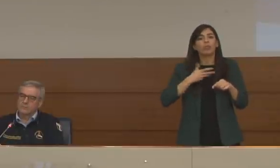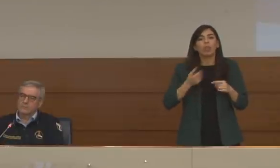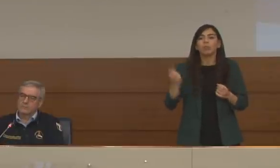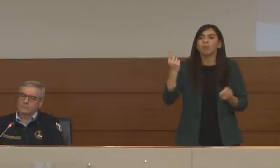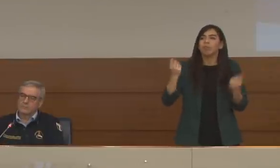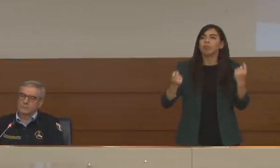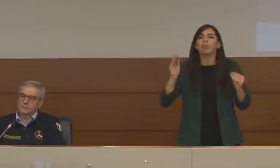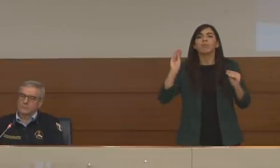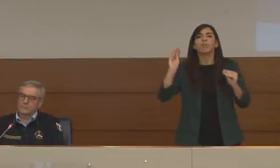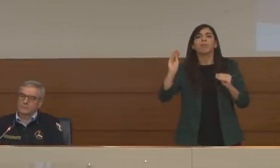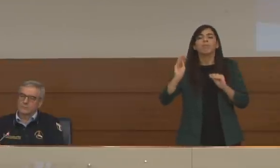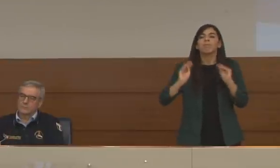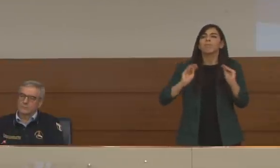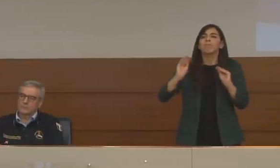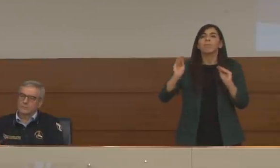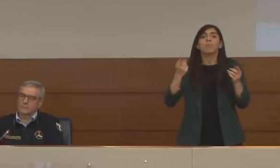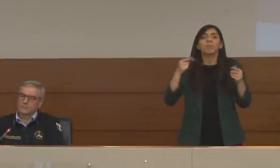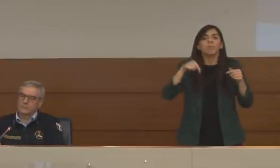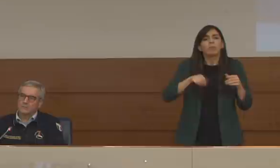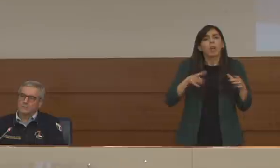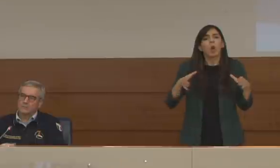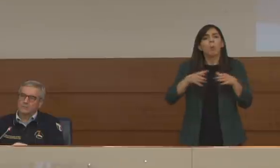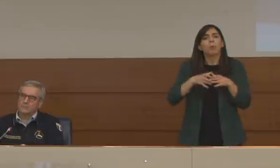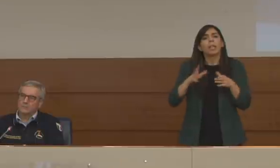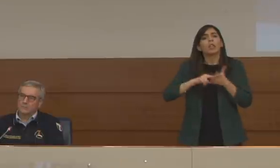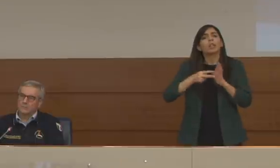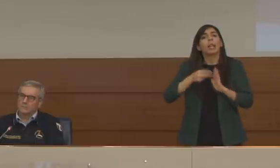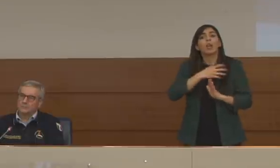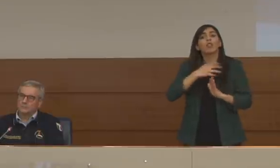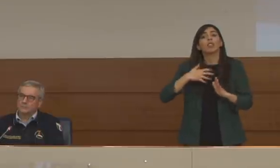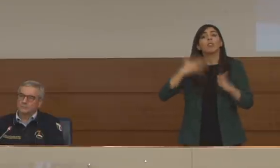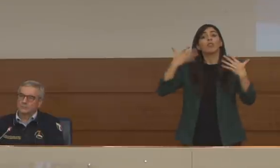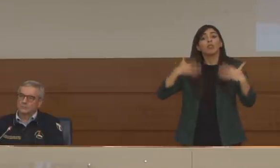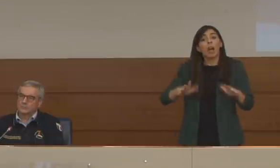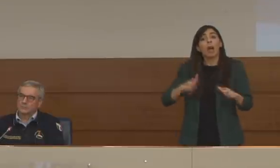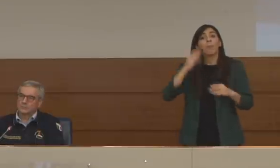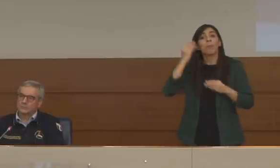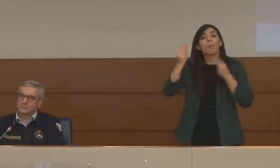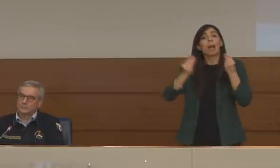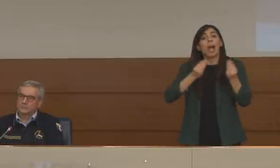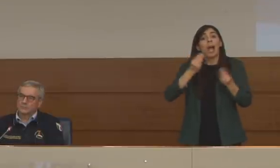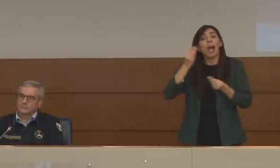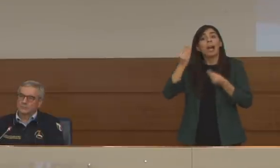questo Comitato Tecnico Scientifico sta già pensando a come affrontare questa fase 2.